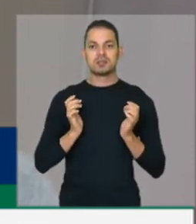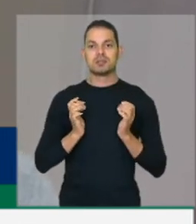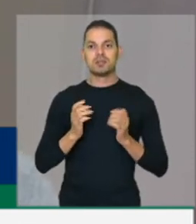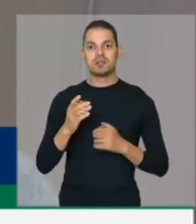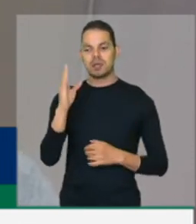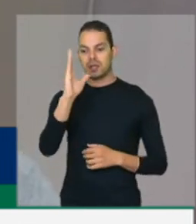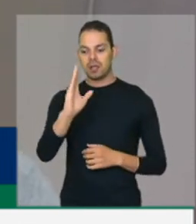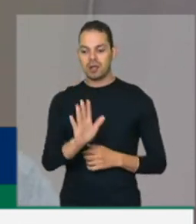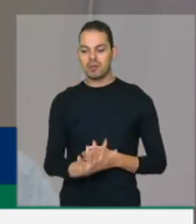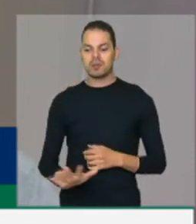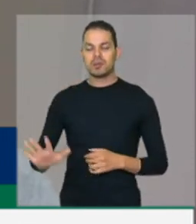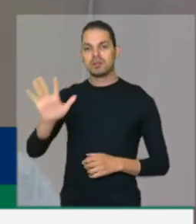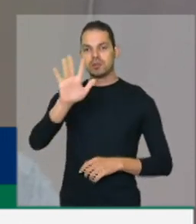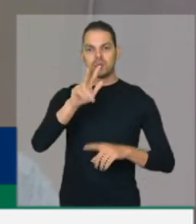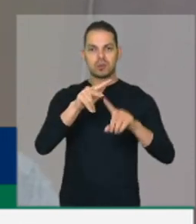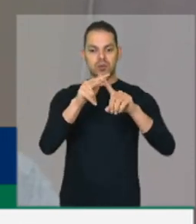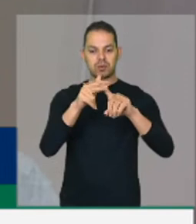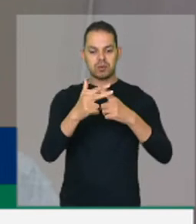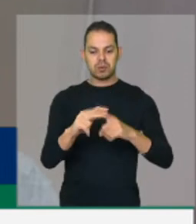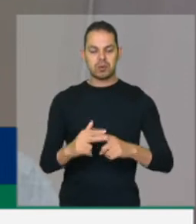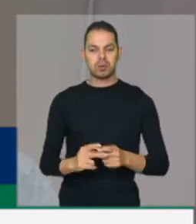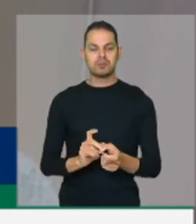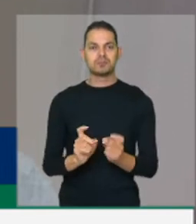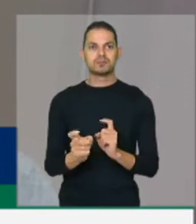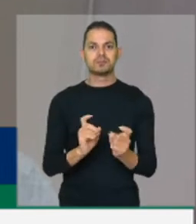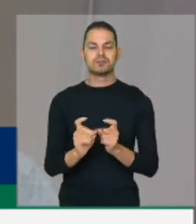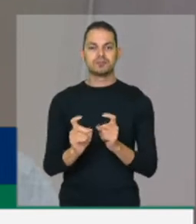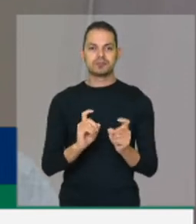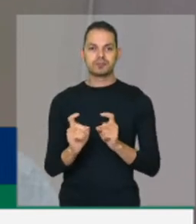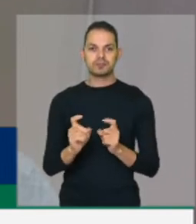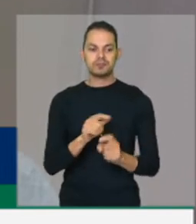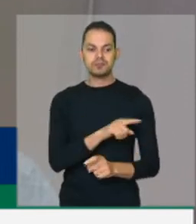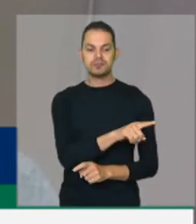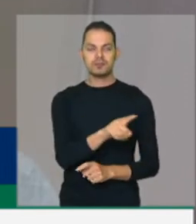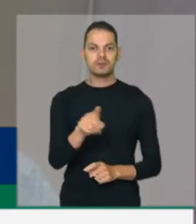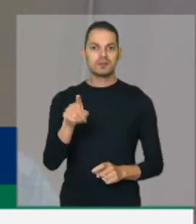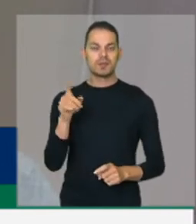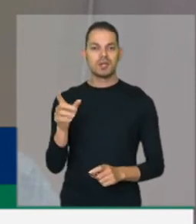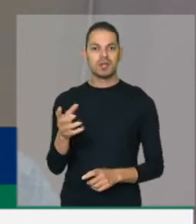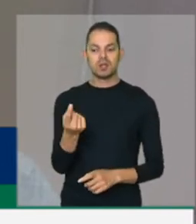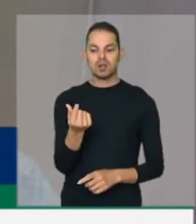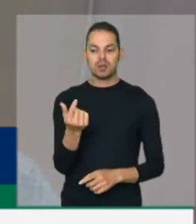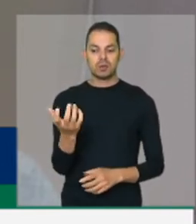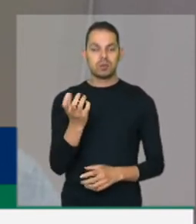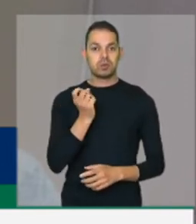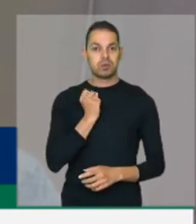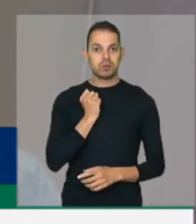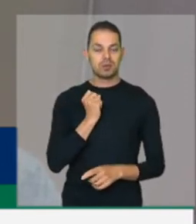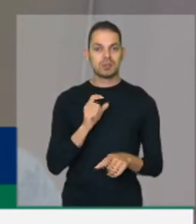OS ENDINHEIRADOS O ESTADO BRASILEIRO, ATRAVÀS DA REFORMA ADMINISTRATIVA, PRA QUE ELES BALCÃO NHEM O ORÇ AMENTO. A PRIVATIZAÇÃO DAS